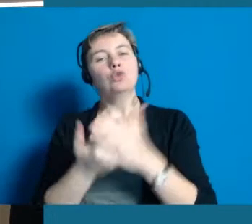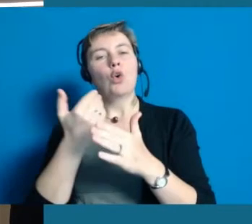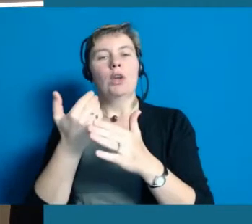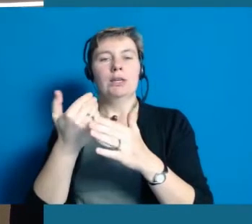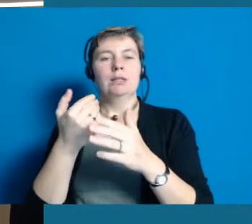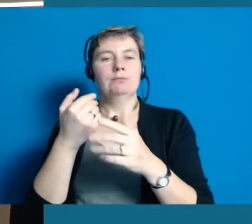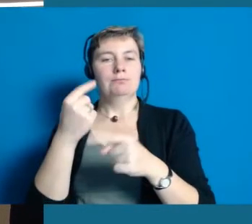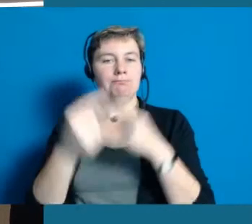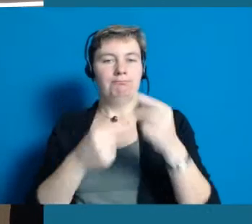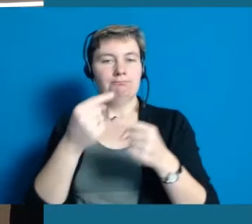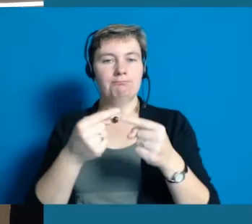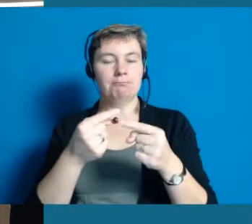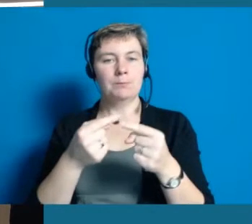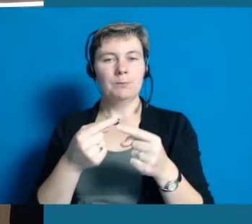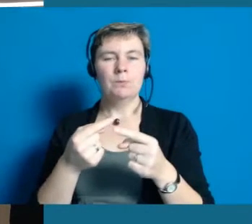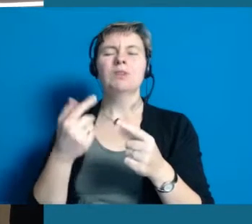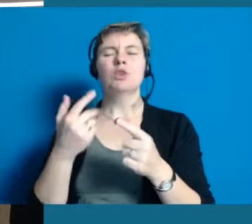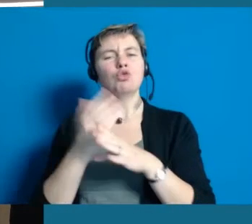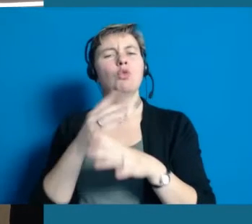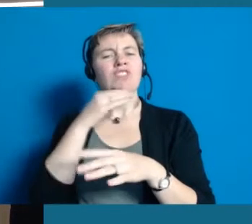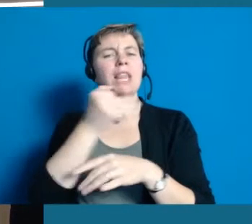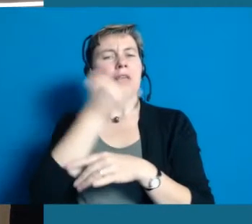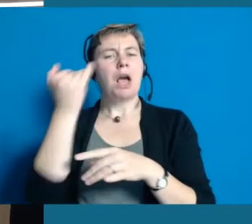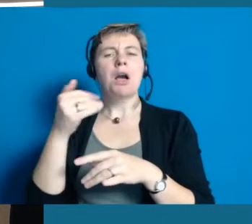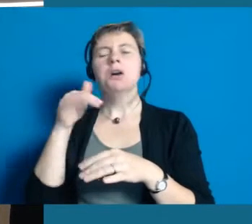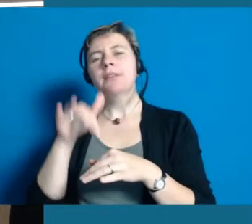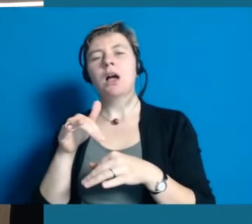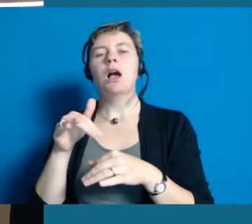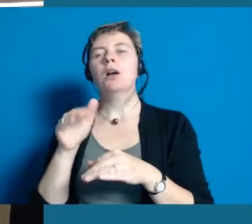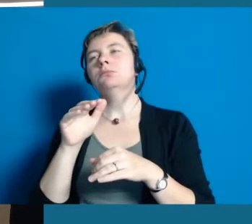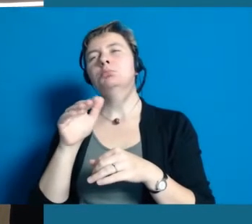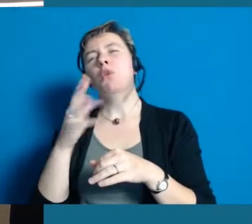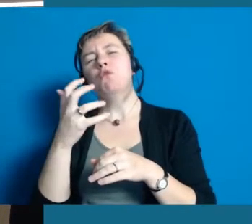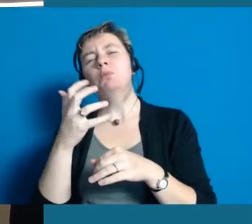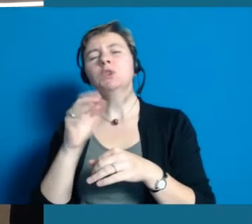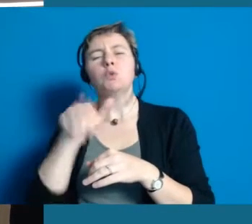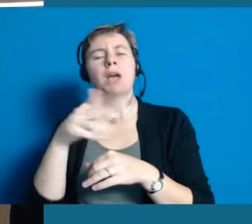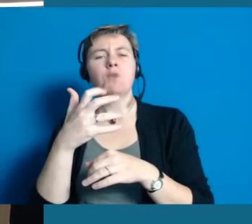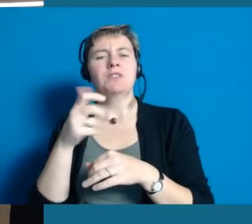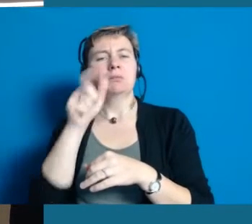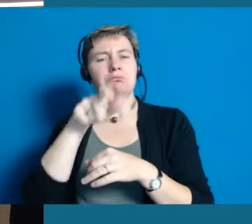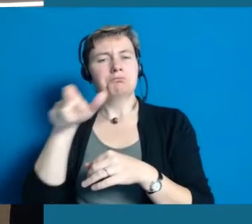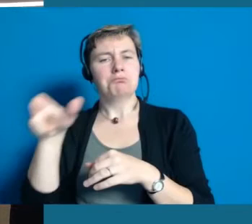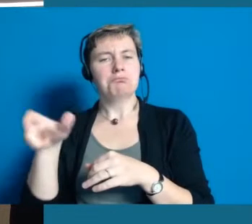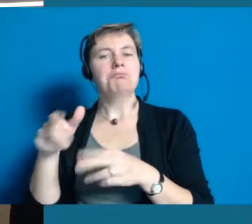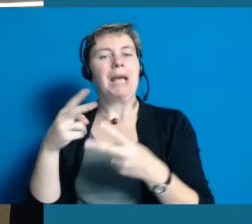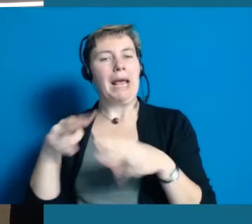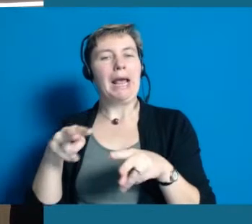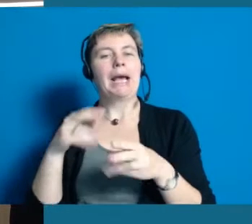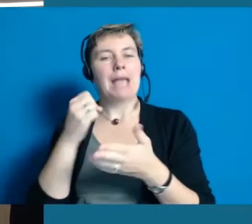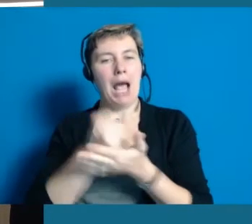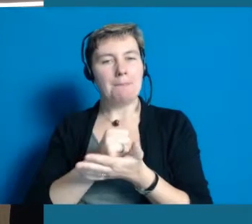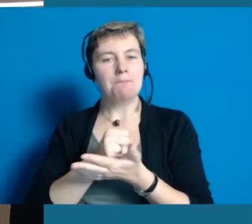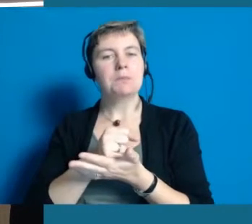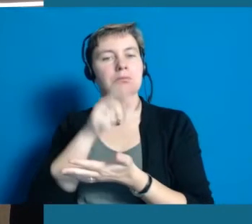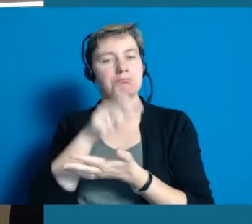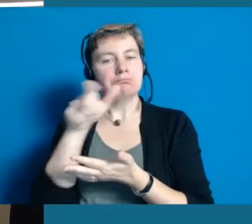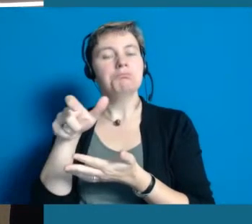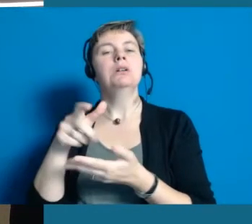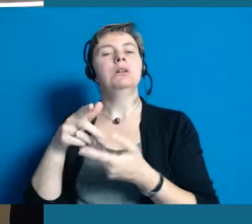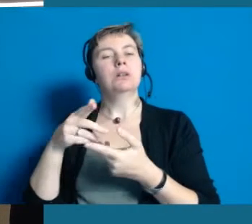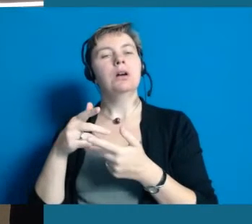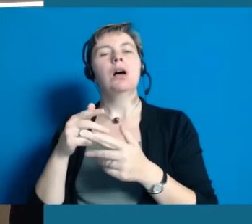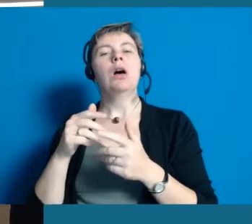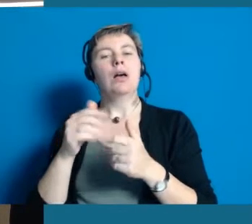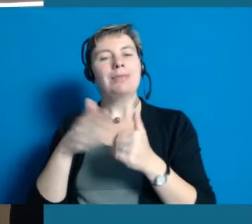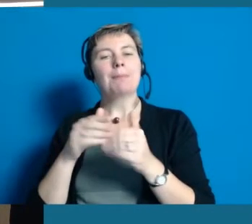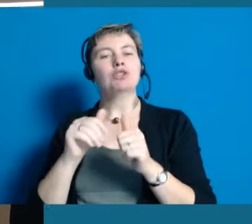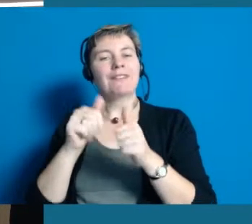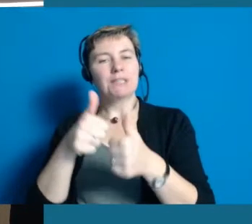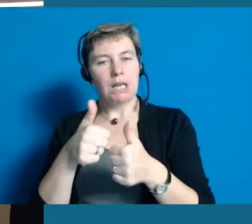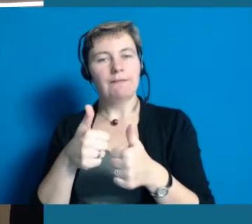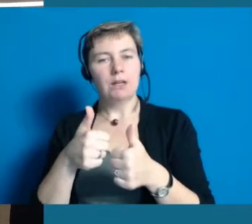Wir haben schon seit vielen Jahren über 50 Hochheimerinnen und Hochheimer, die sich in der Nachbarschaftshilfe vorbildlich engagieren